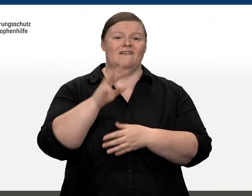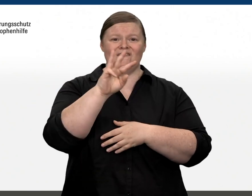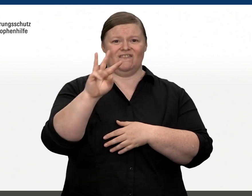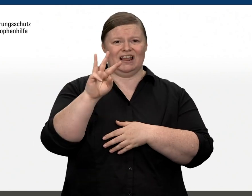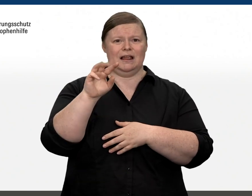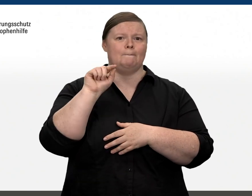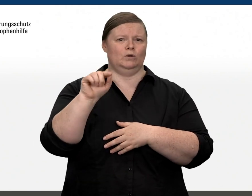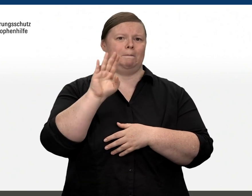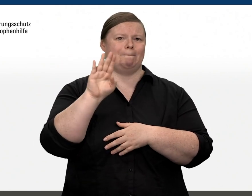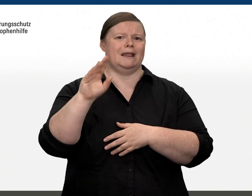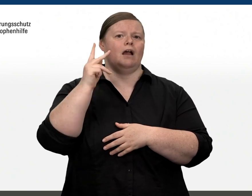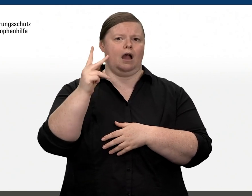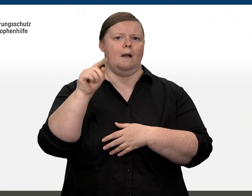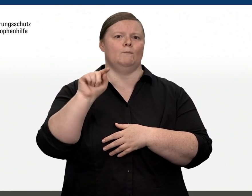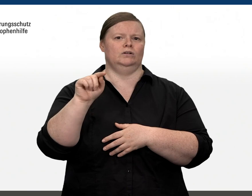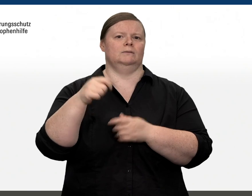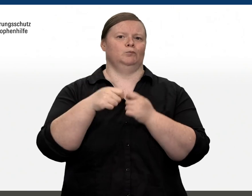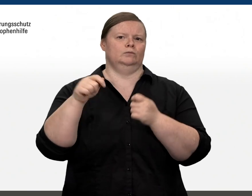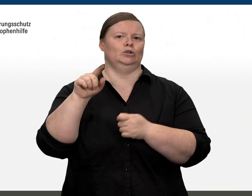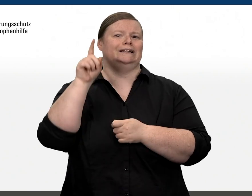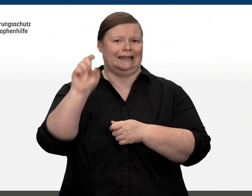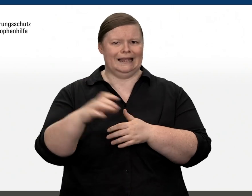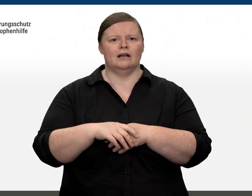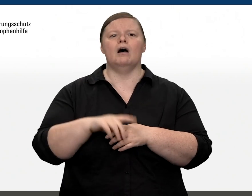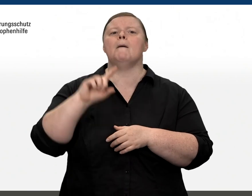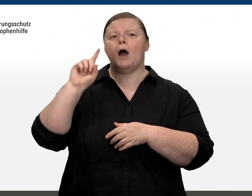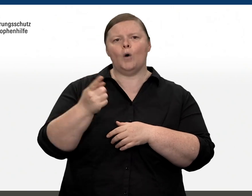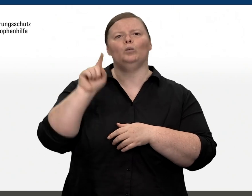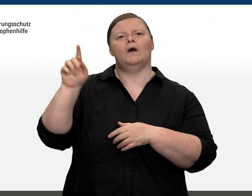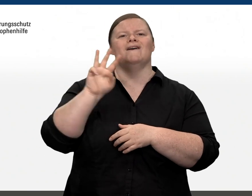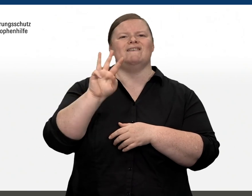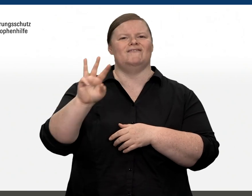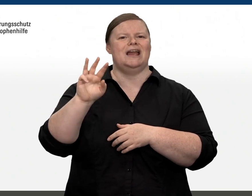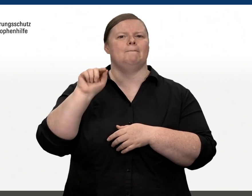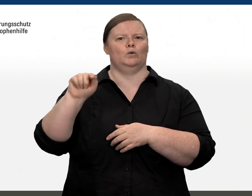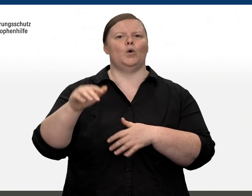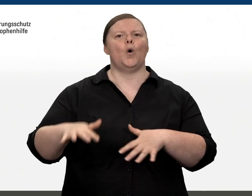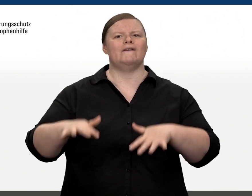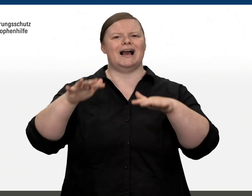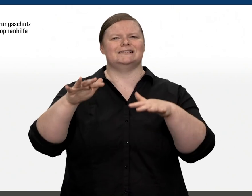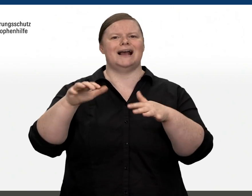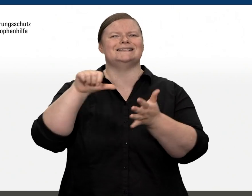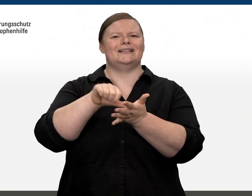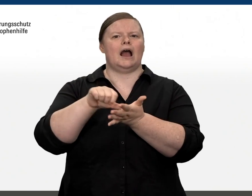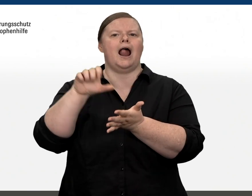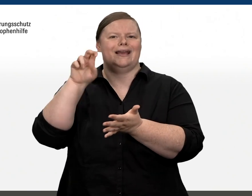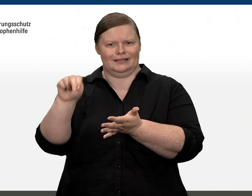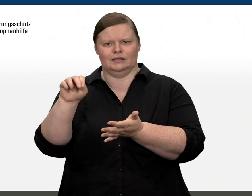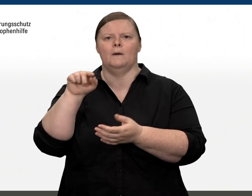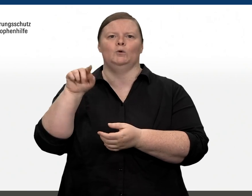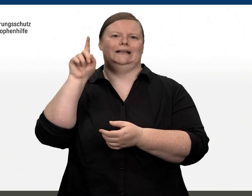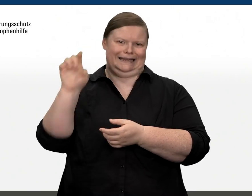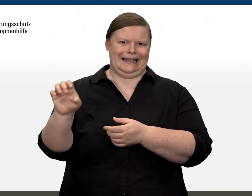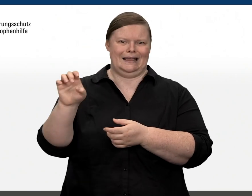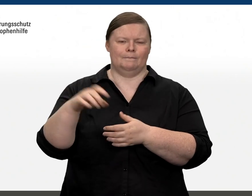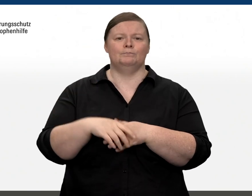www.bbk.bund.de und auf www.hochwasserzentralen.de